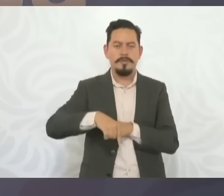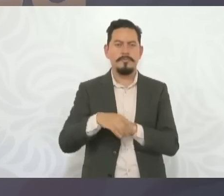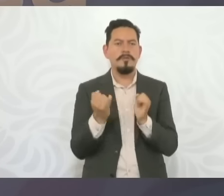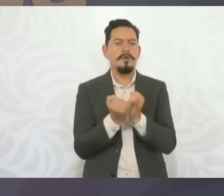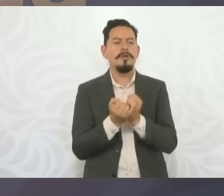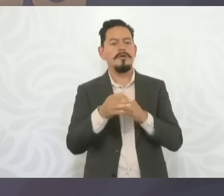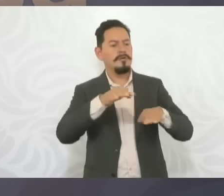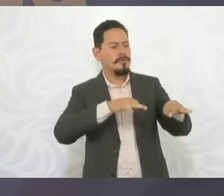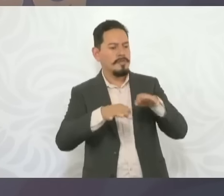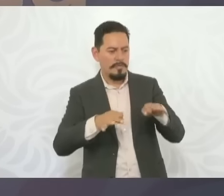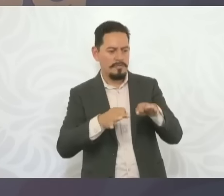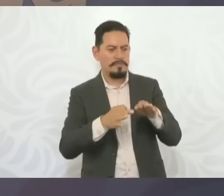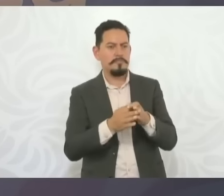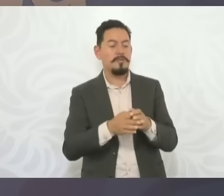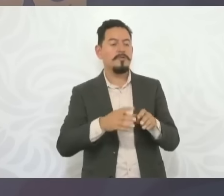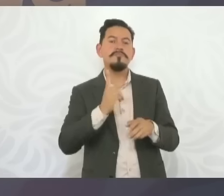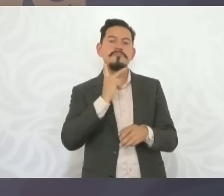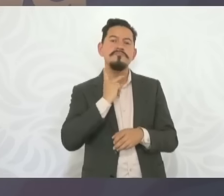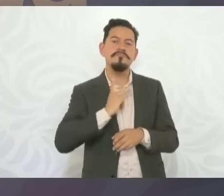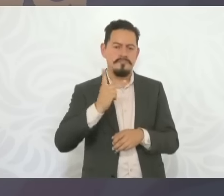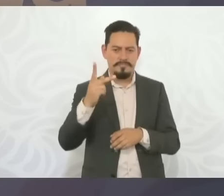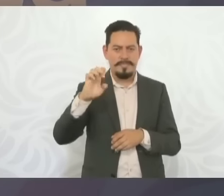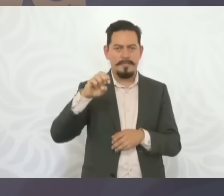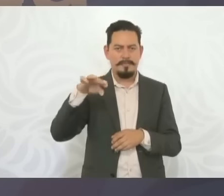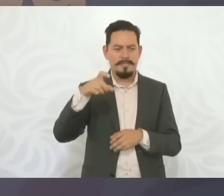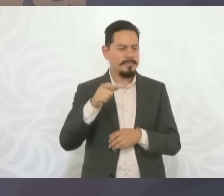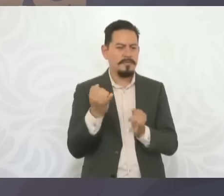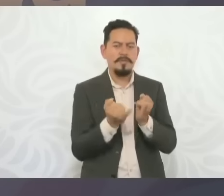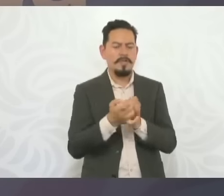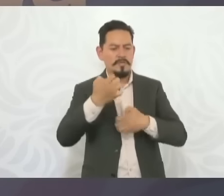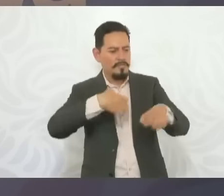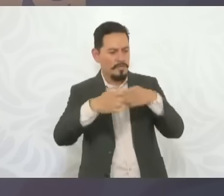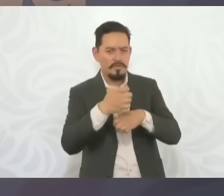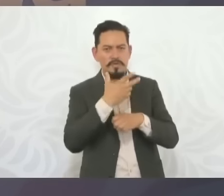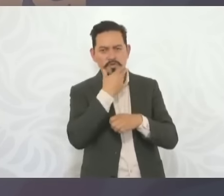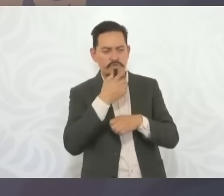y trabajadores de petróleos mexicanos y a las empresarias y empresarios del sector petrolero